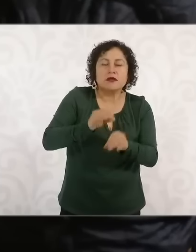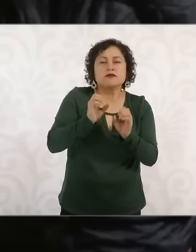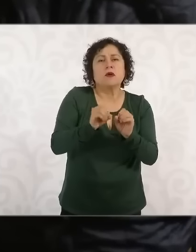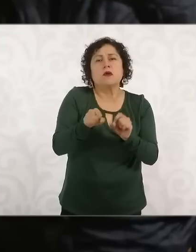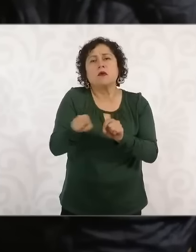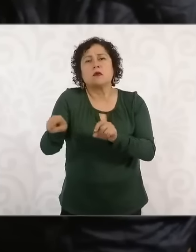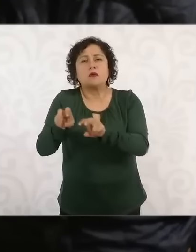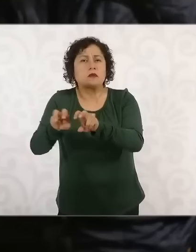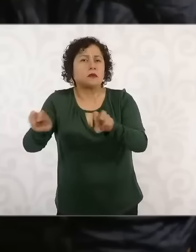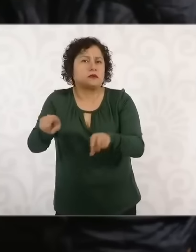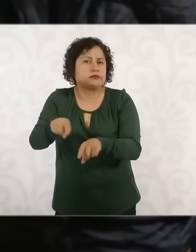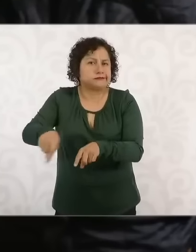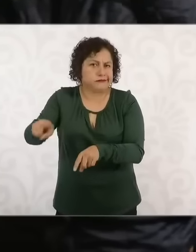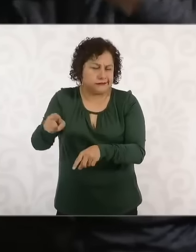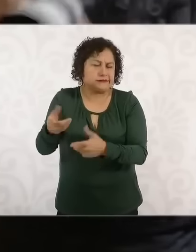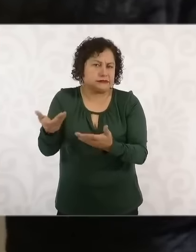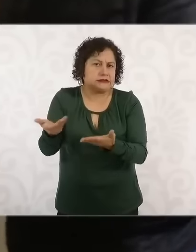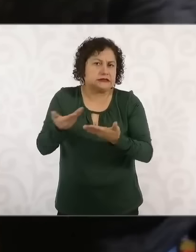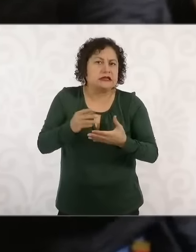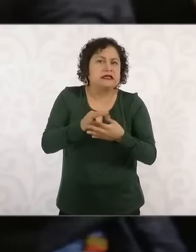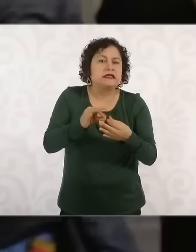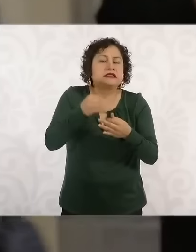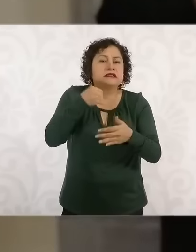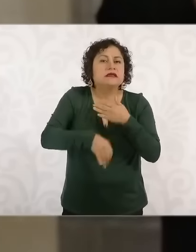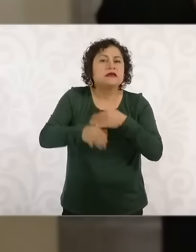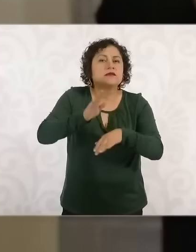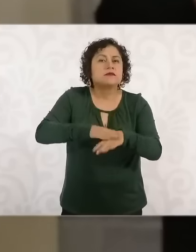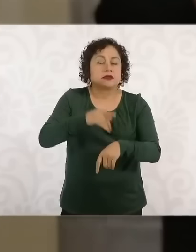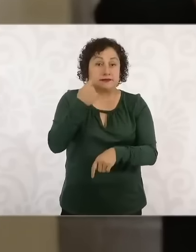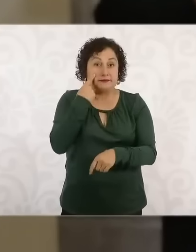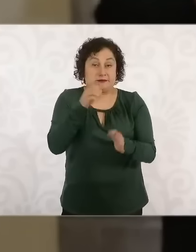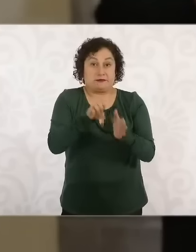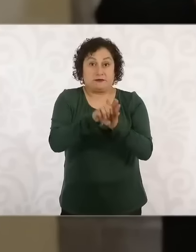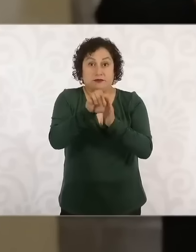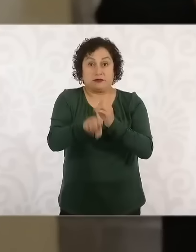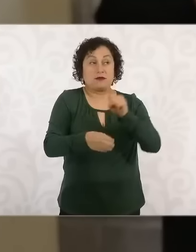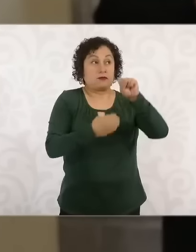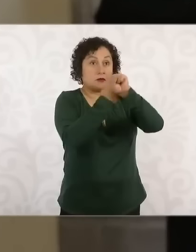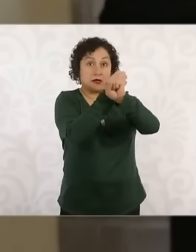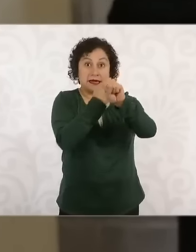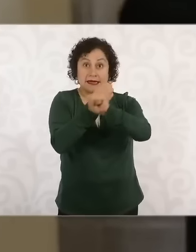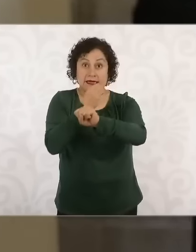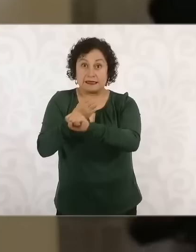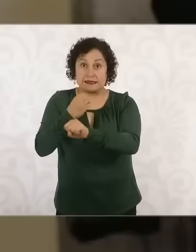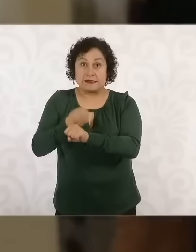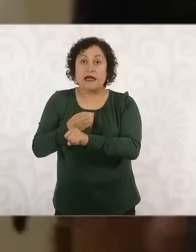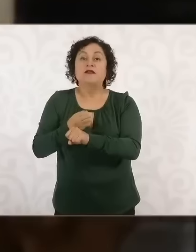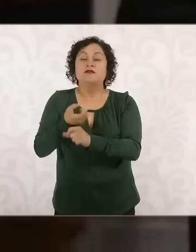están junto a usted eh sobre los estados donde no están los el IMS Bienestar particularmente pues